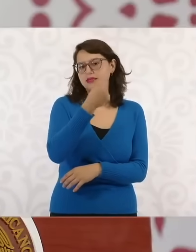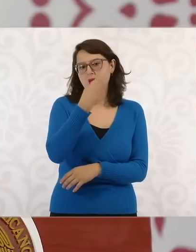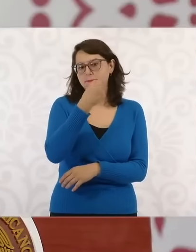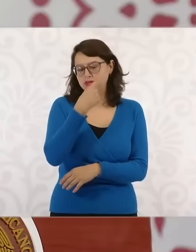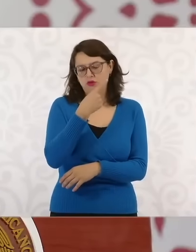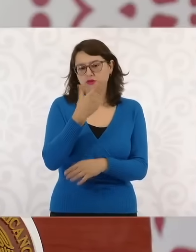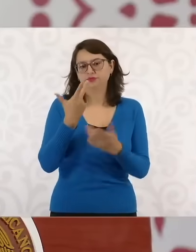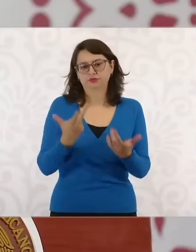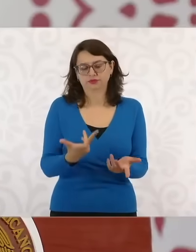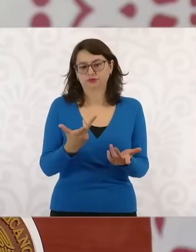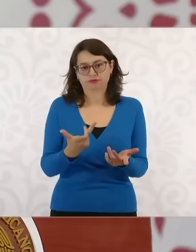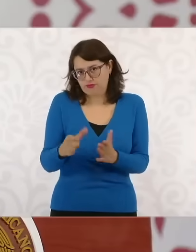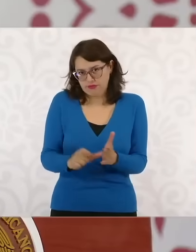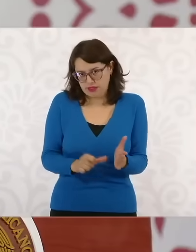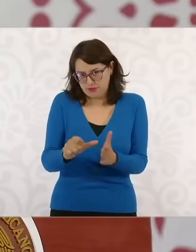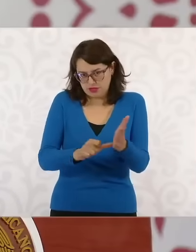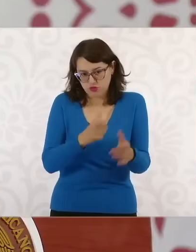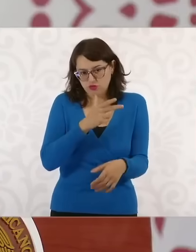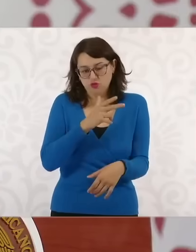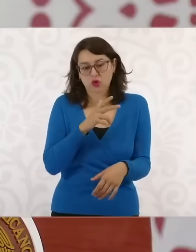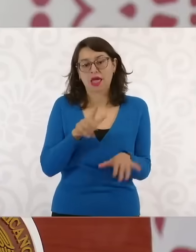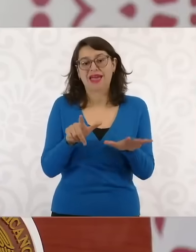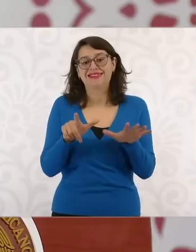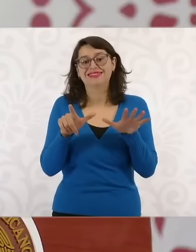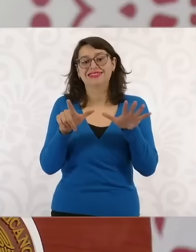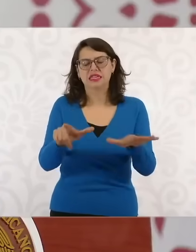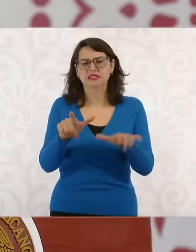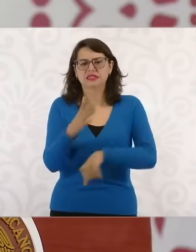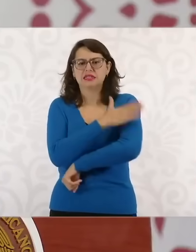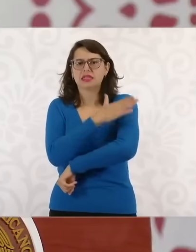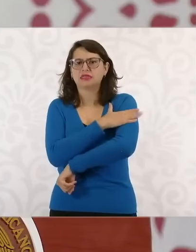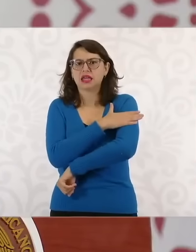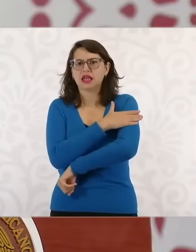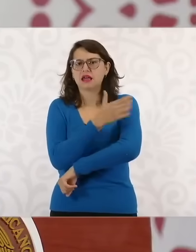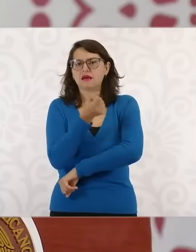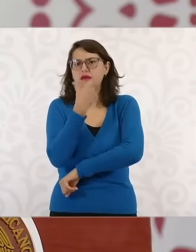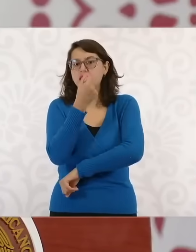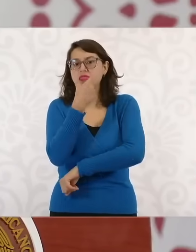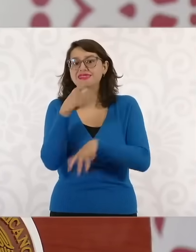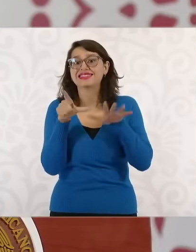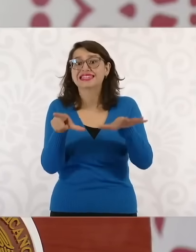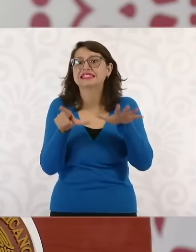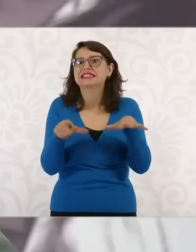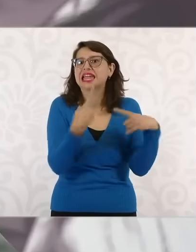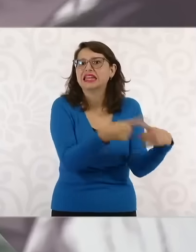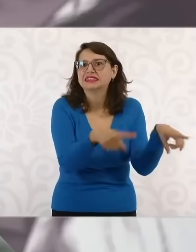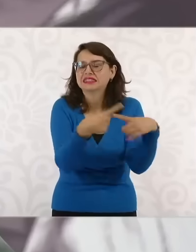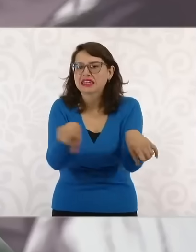mes, como su nombre lo dice, 17 antihipertensivos diferentes de diferentes eh formulaciones y